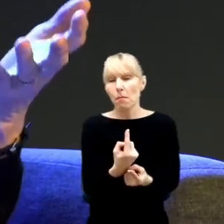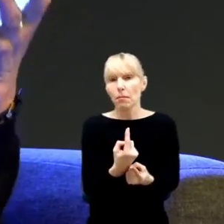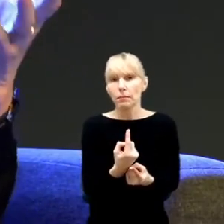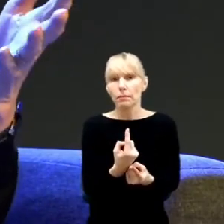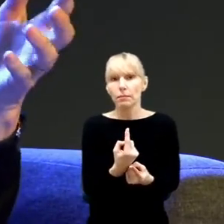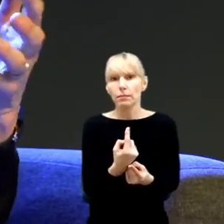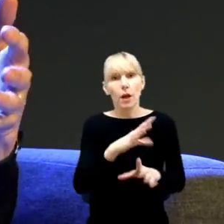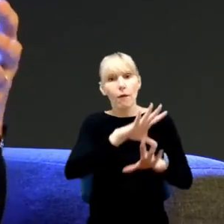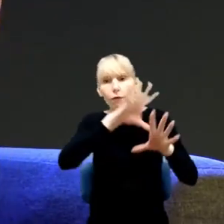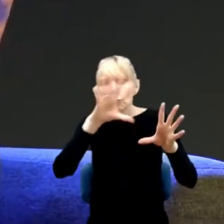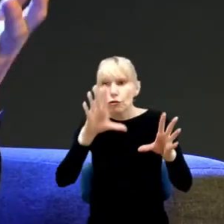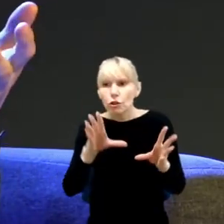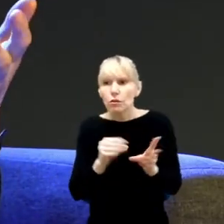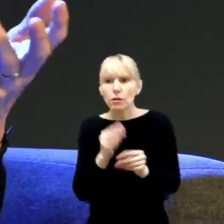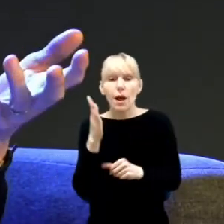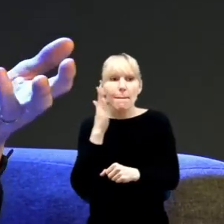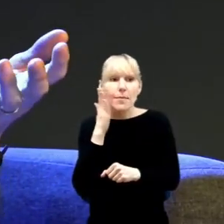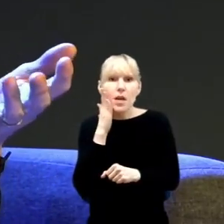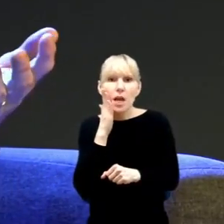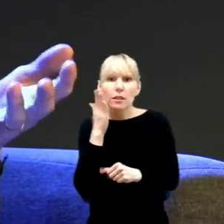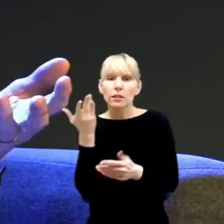wyprowadzą się na Helu, jest problem, bo nie ma gdzie